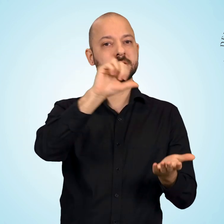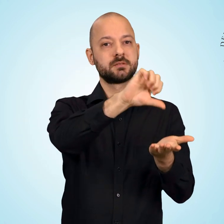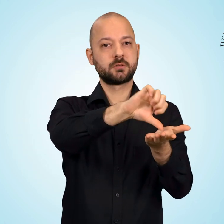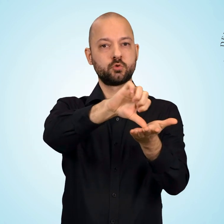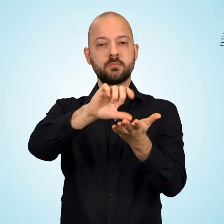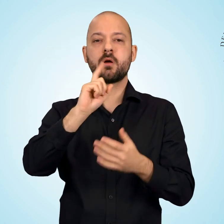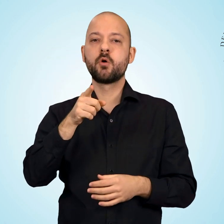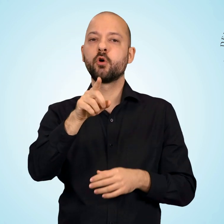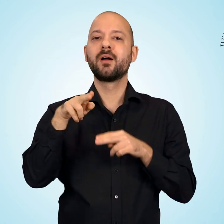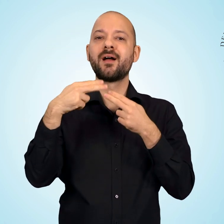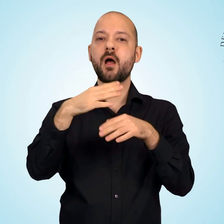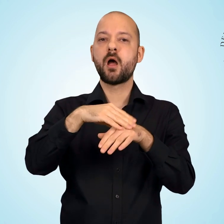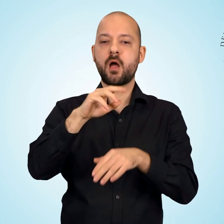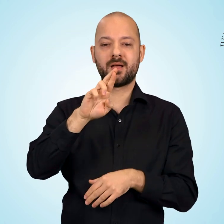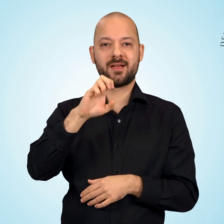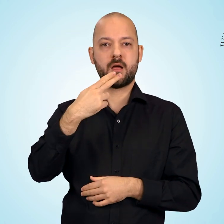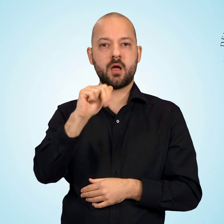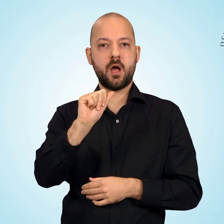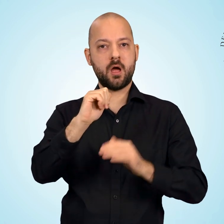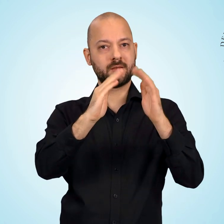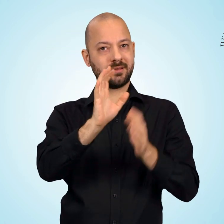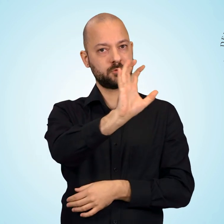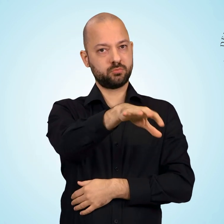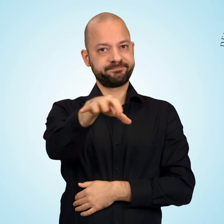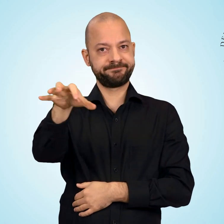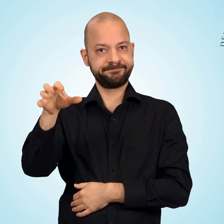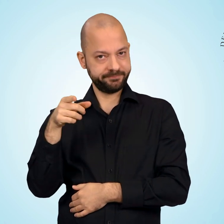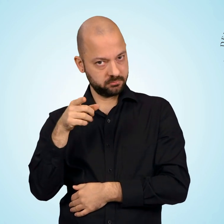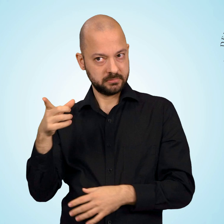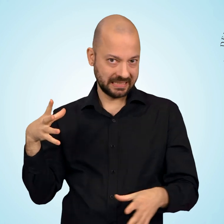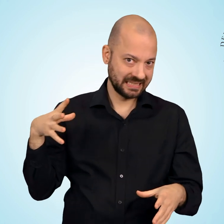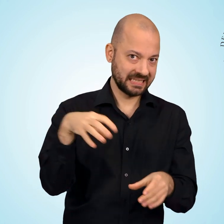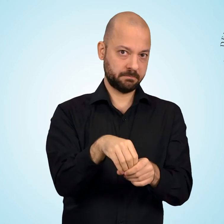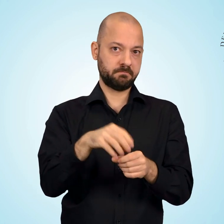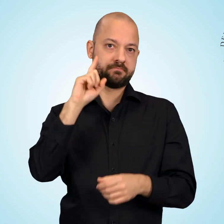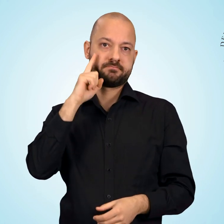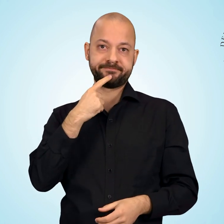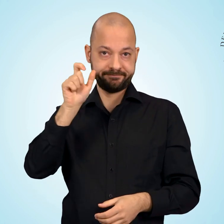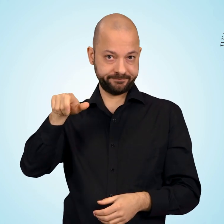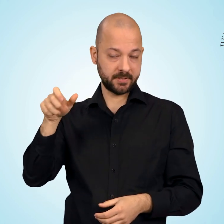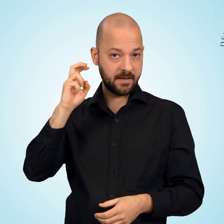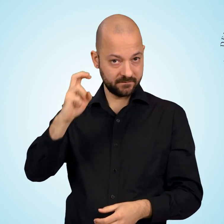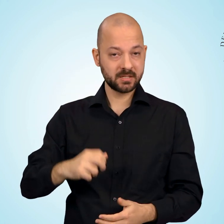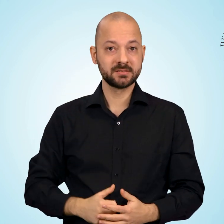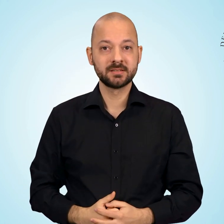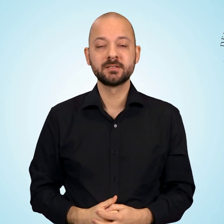für die CI-Zentren und Reha-Einrichtungen,